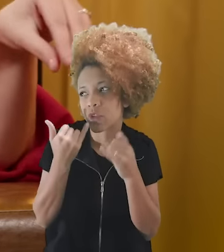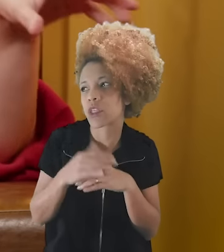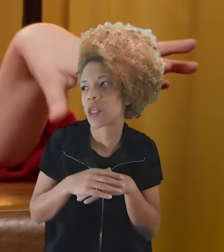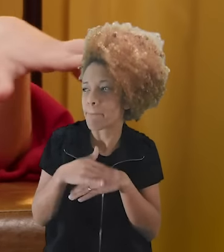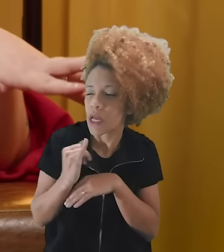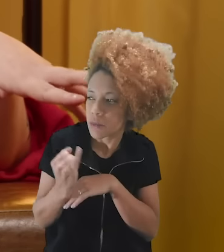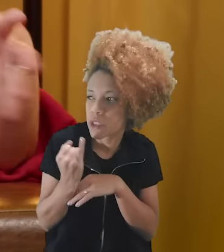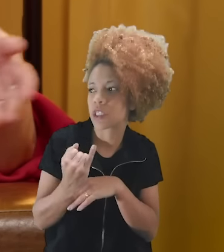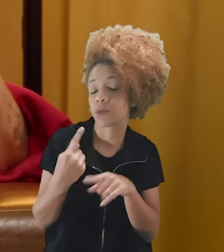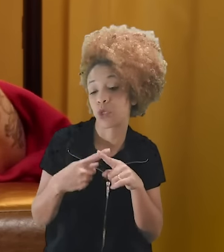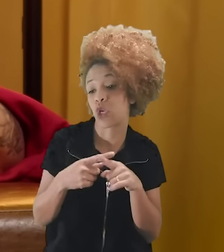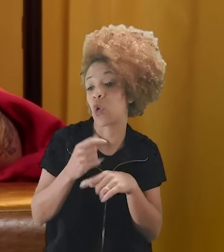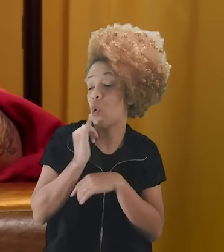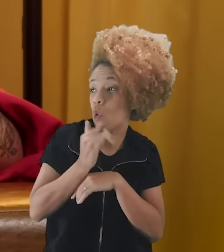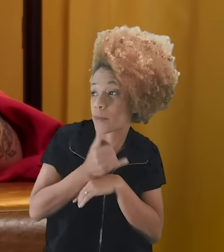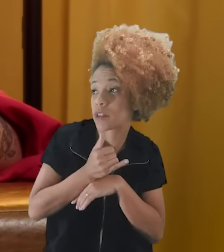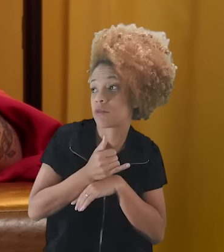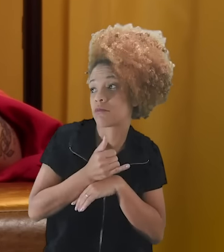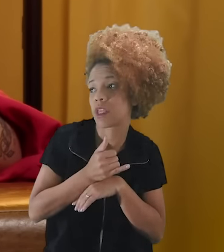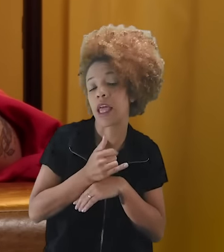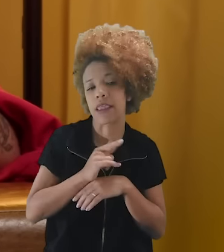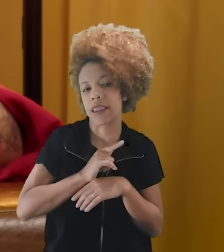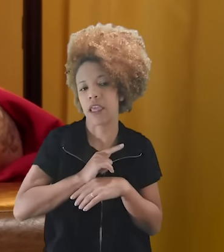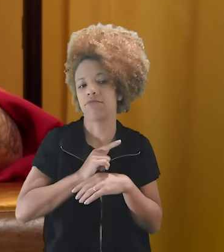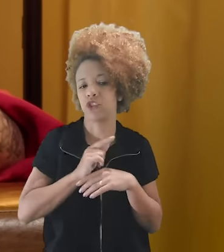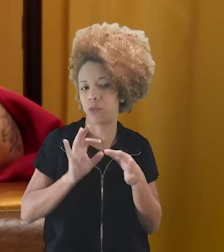mais pontuais assim que eu comentarista que traz os comentários eh mais instantâneos né do round